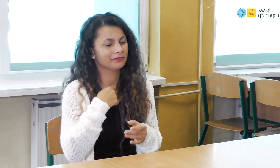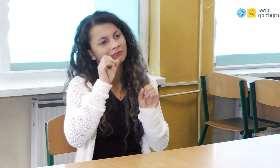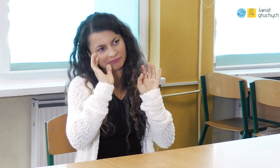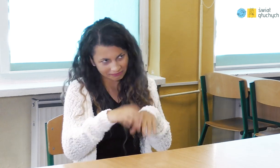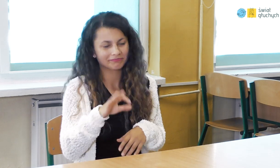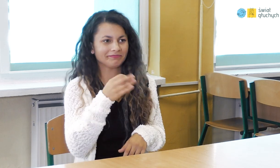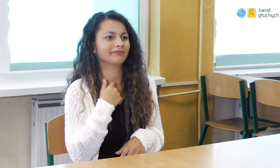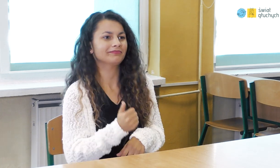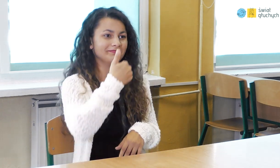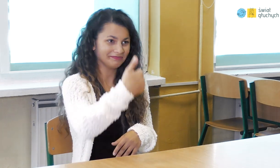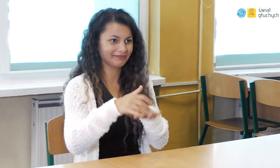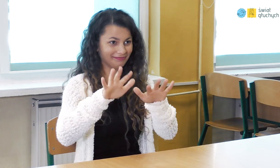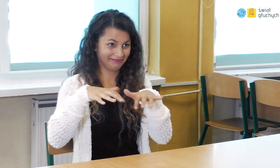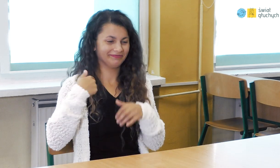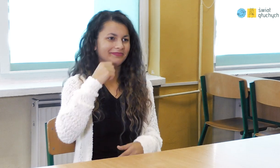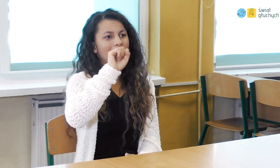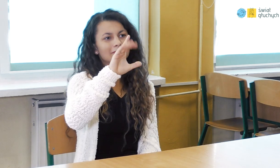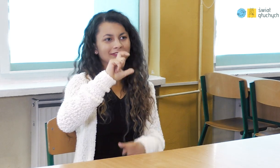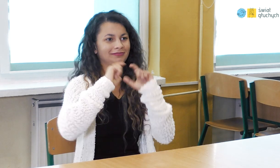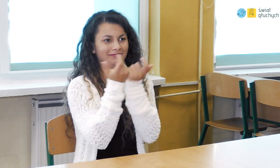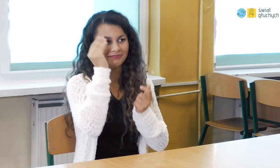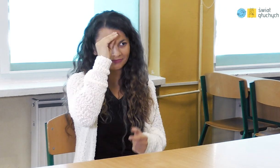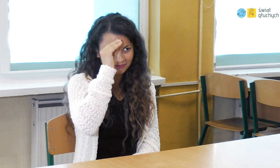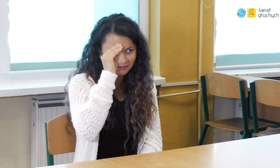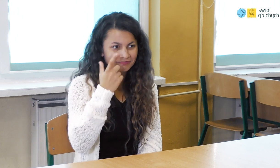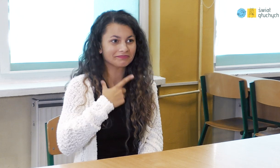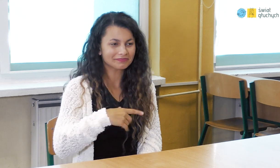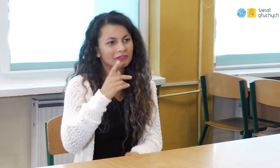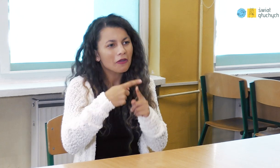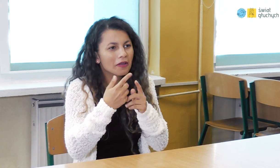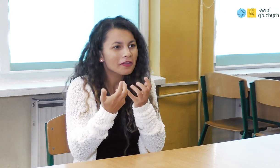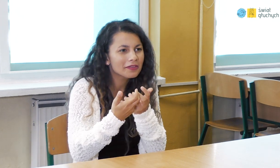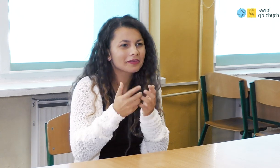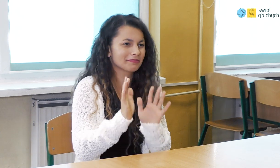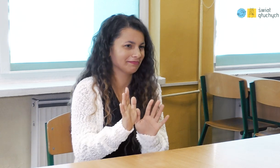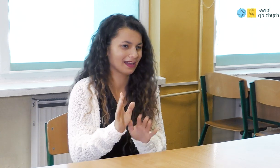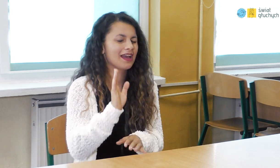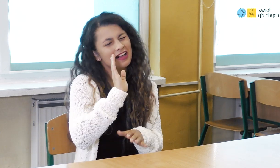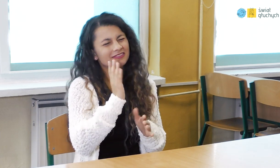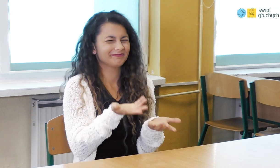Stanęłam na środku klasy i uczyłam wszystkich. Trochę się wtedy zintegrowaliśmy.